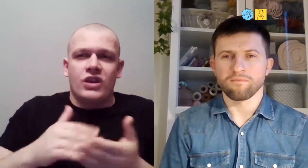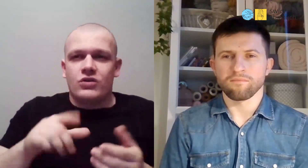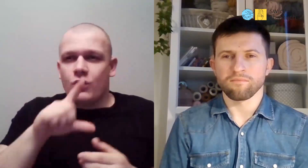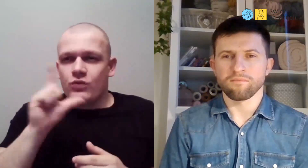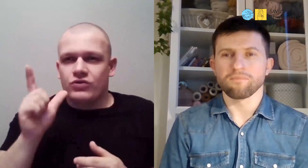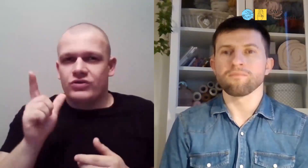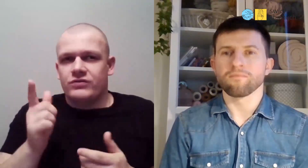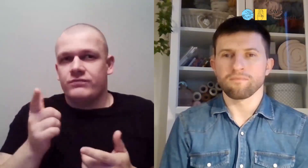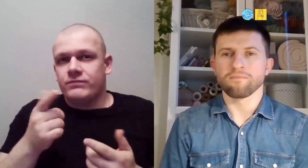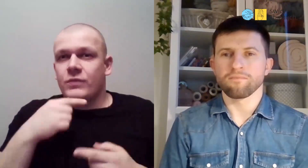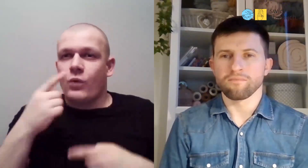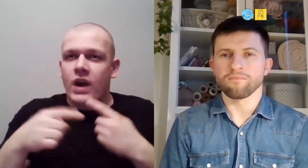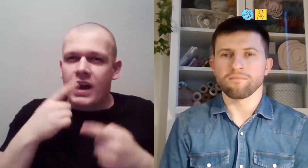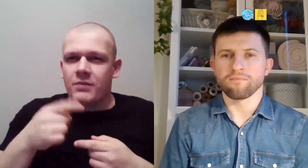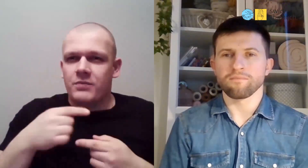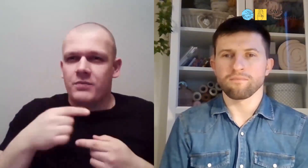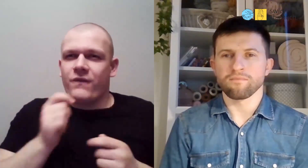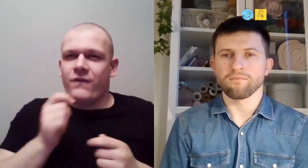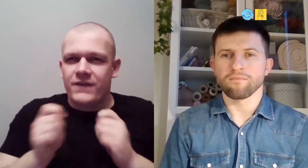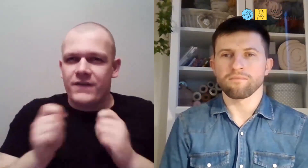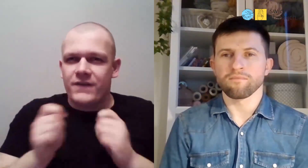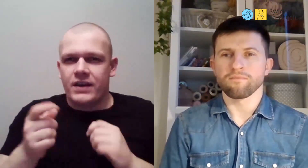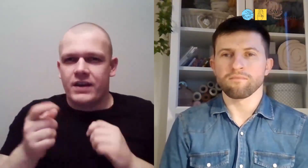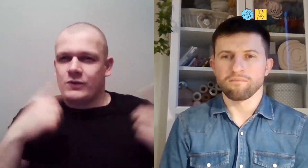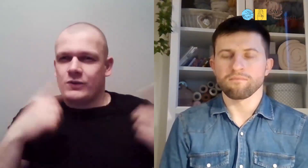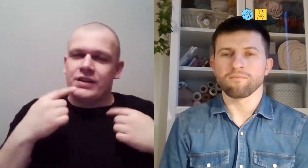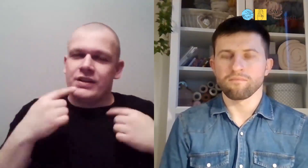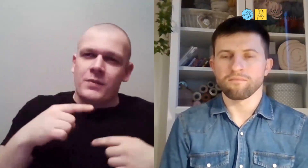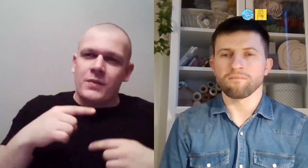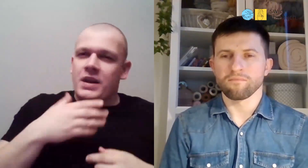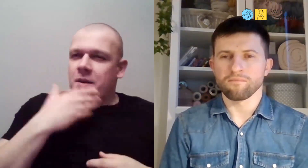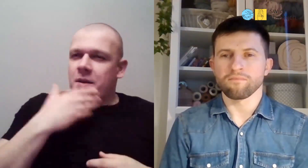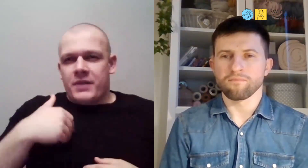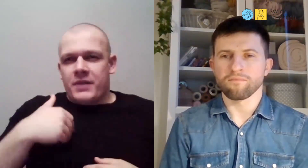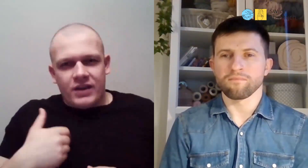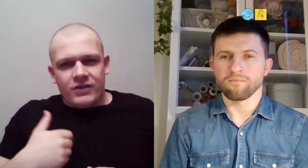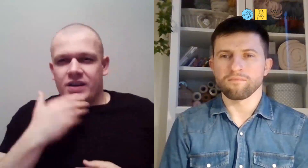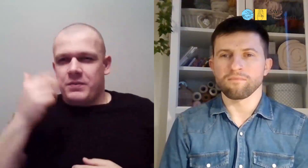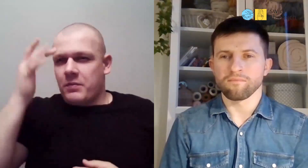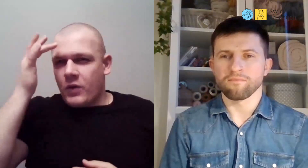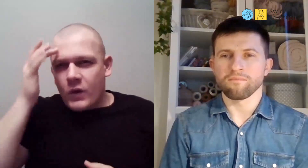Część pacjentów kłamie w wywiadzie, że nie ma kaszlu, gorączki.